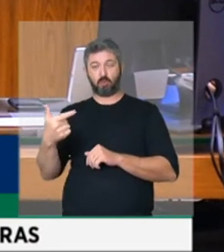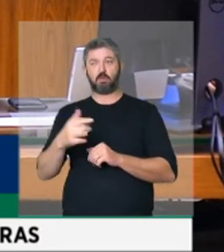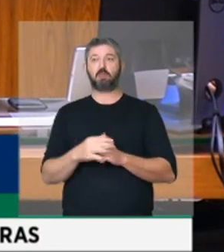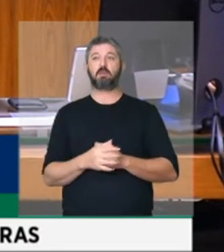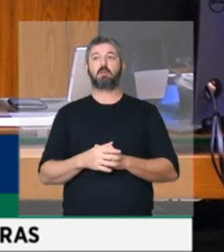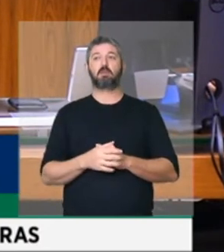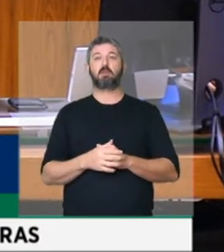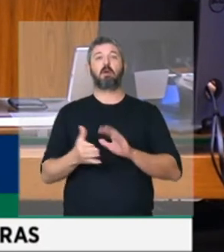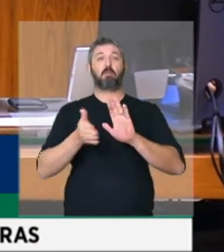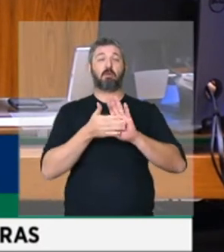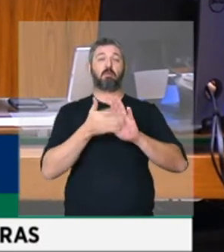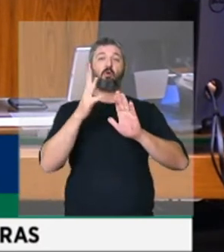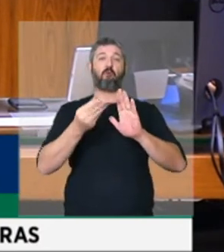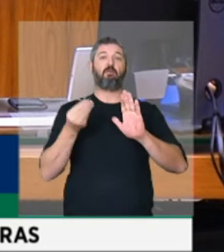DE ABRIL DE 2002. A MEDIDA